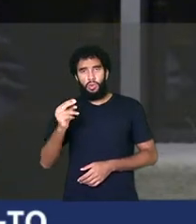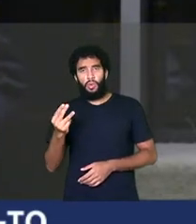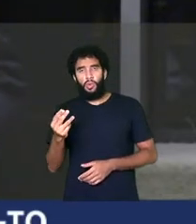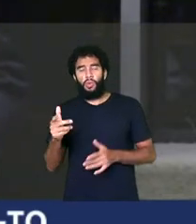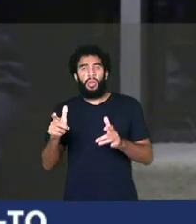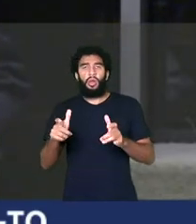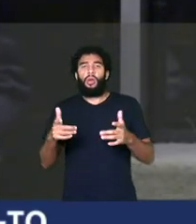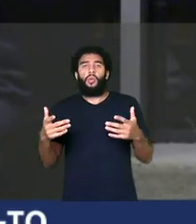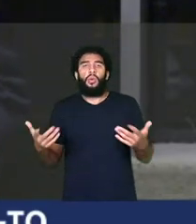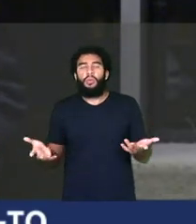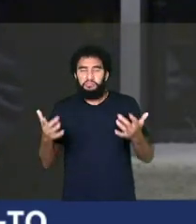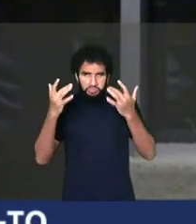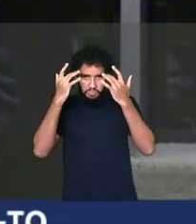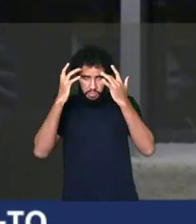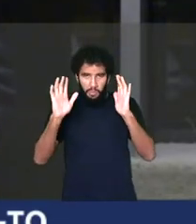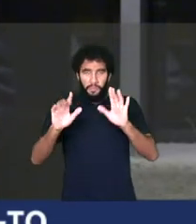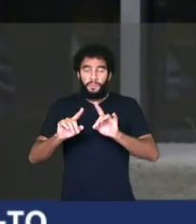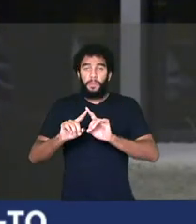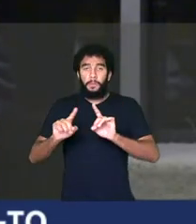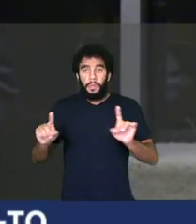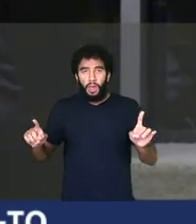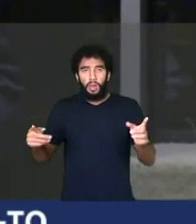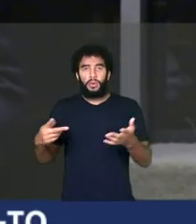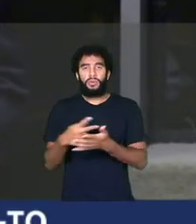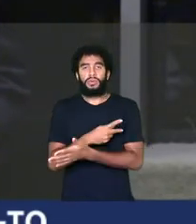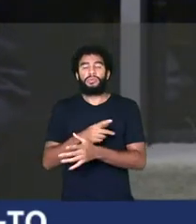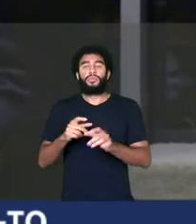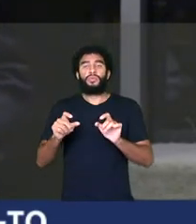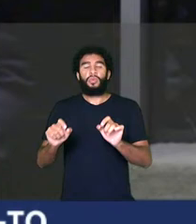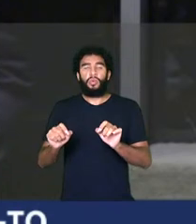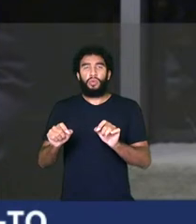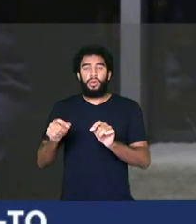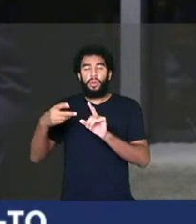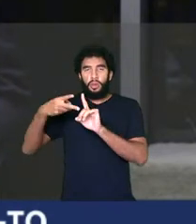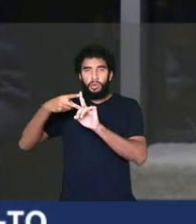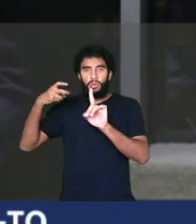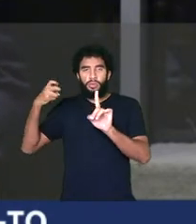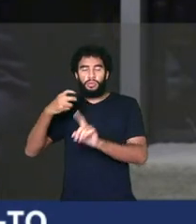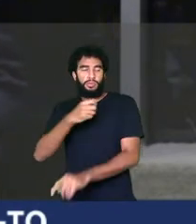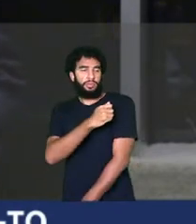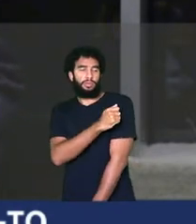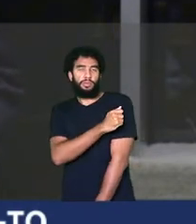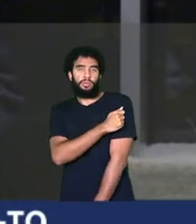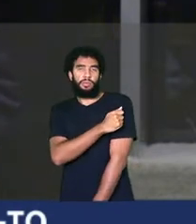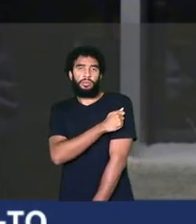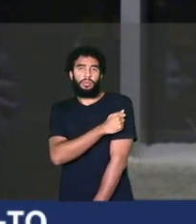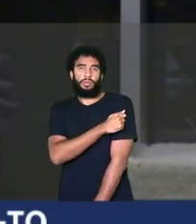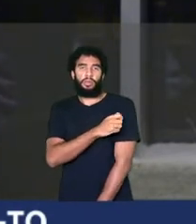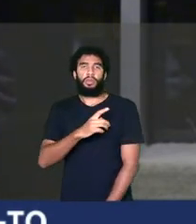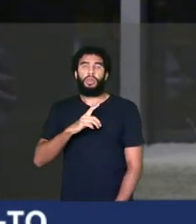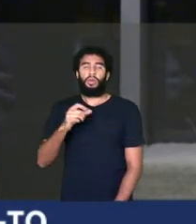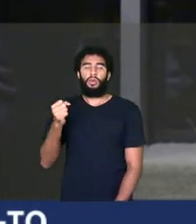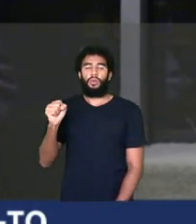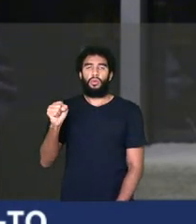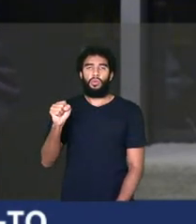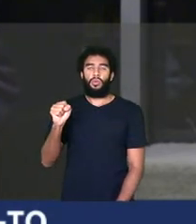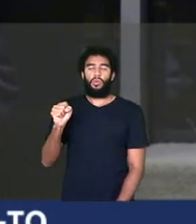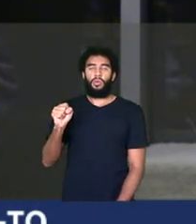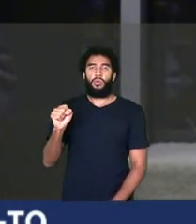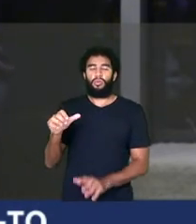CULPA É DA PREFEITURA DE TOCANTE NÓPOLIS OU AUROLÂ NDIA, MAS O QUE ACONTECE NA VERDADE É QUE OS INDO DOIS,